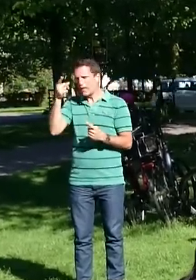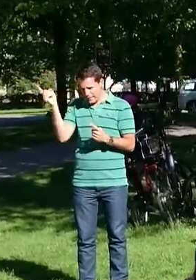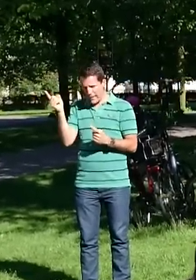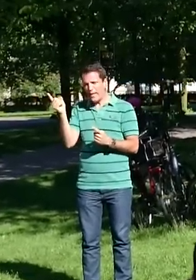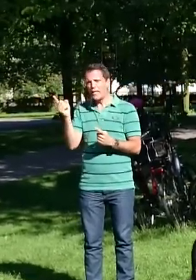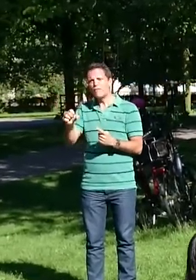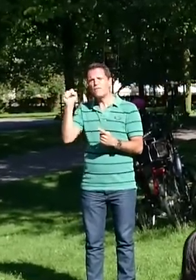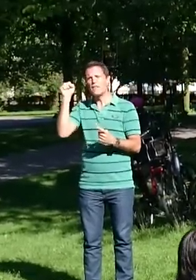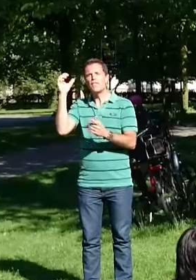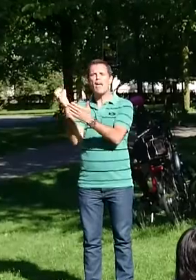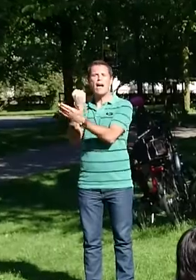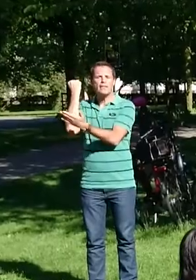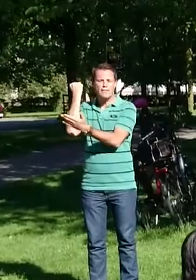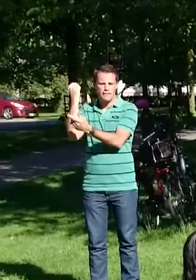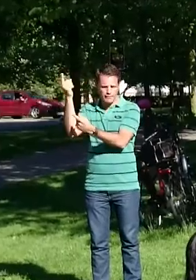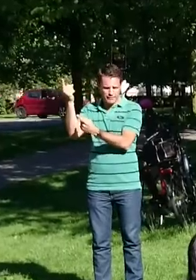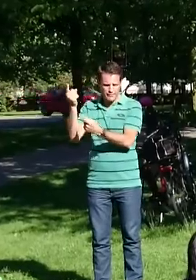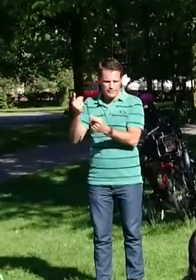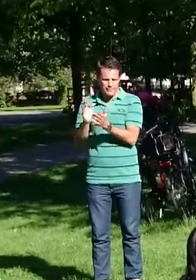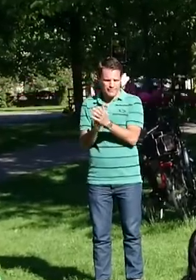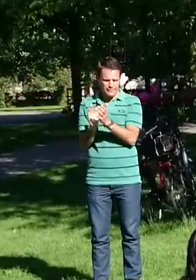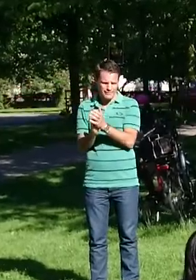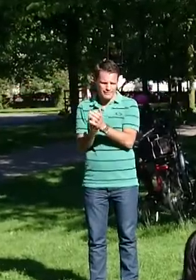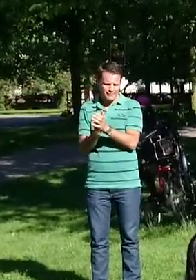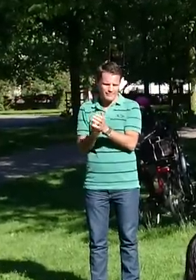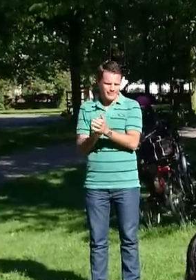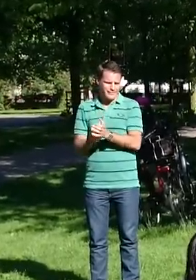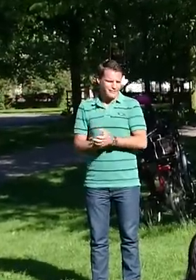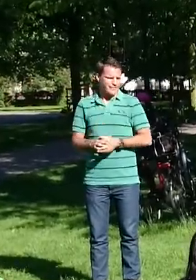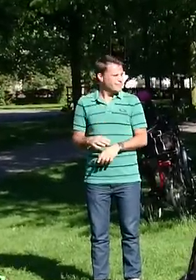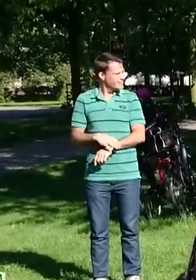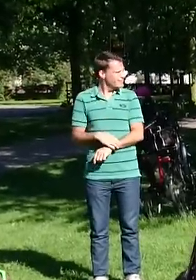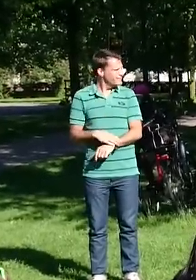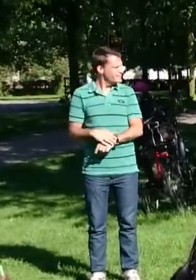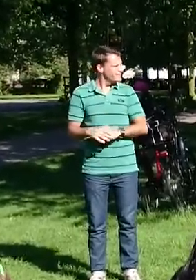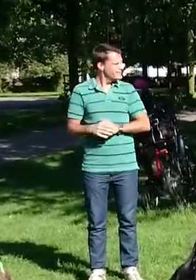[Applåder]